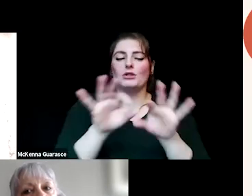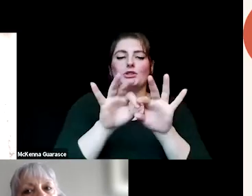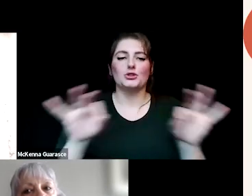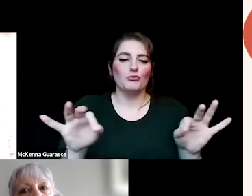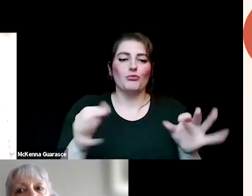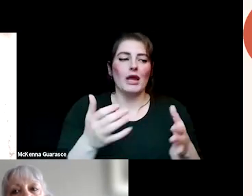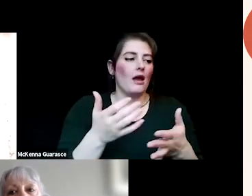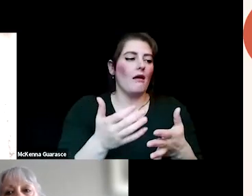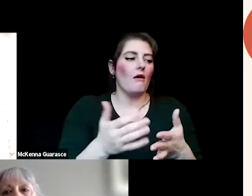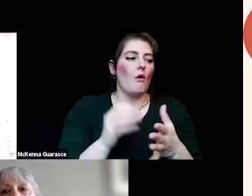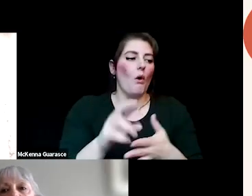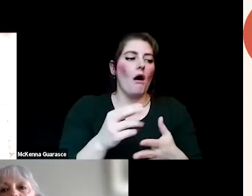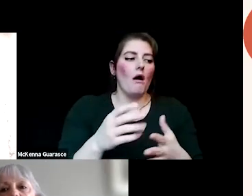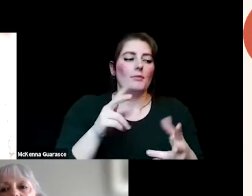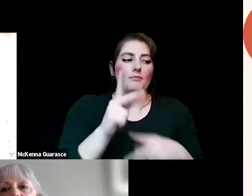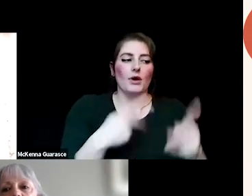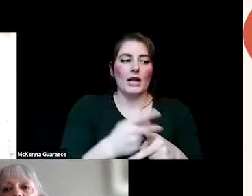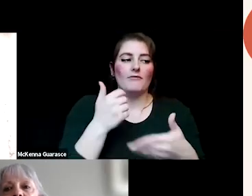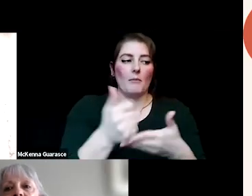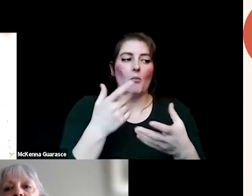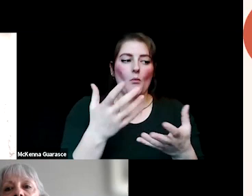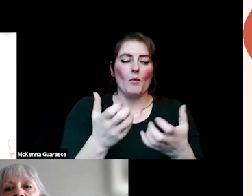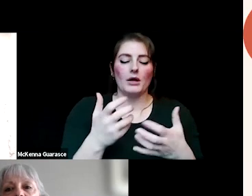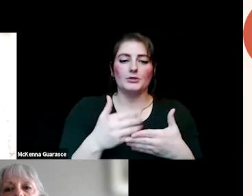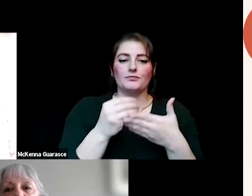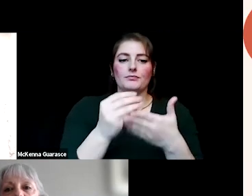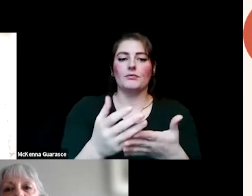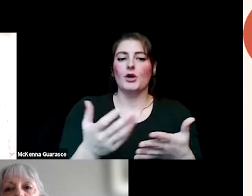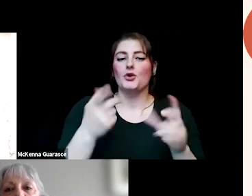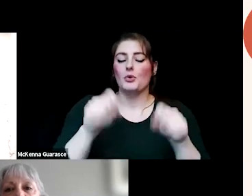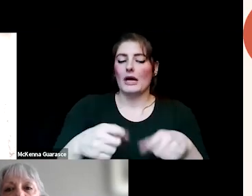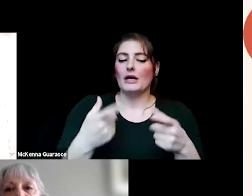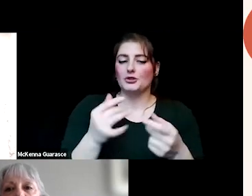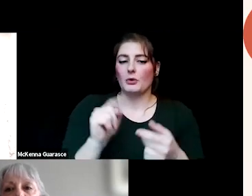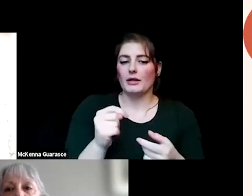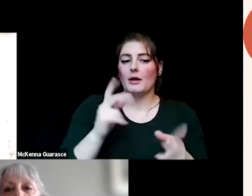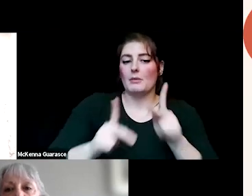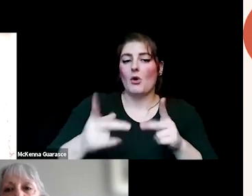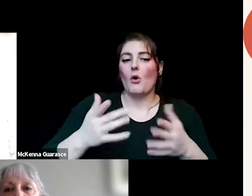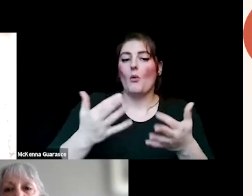que queramos ofrecer, somos bienvenidos a hacerlo. La gente espera que lo hagamos